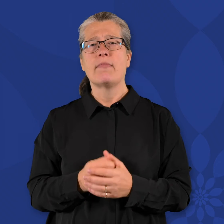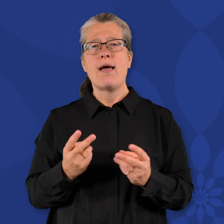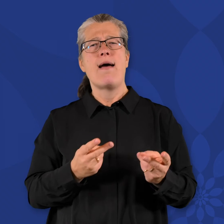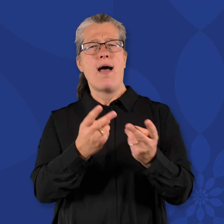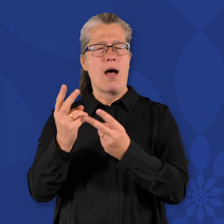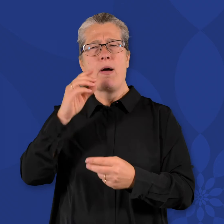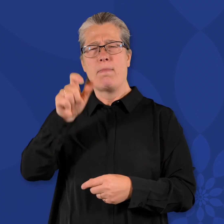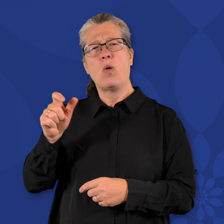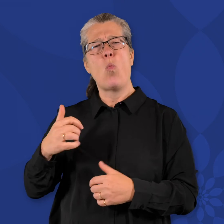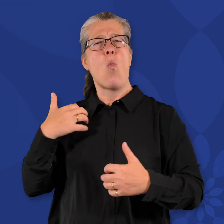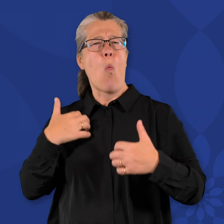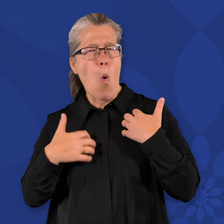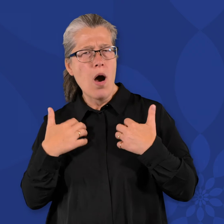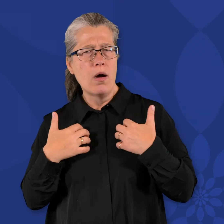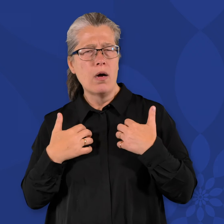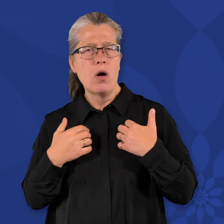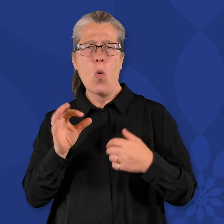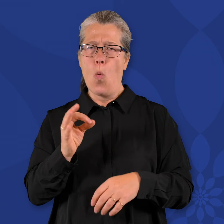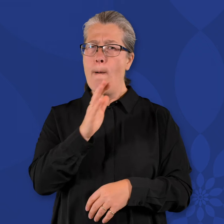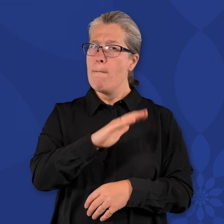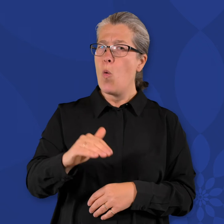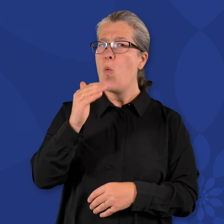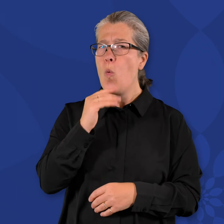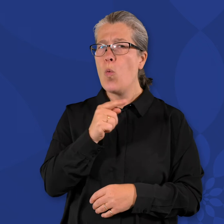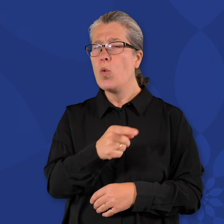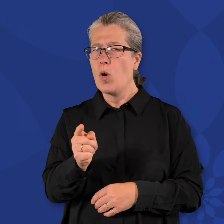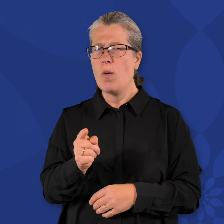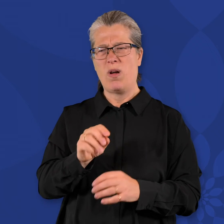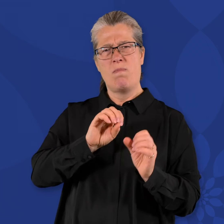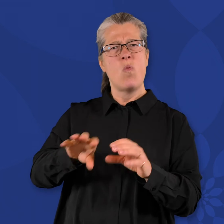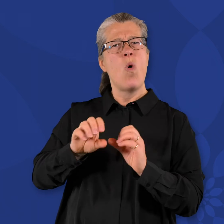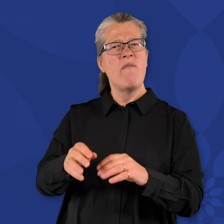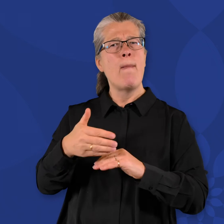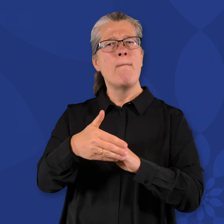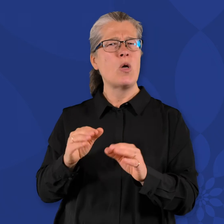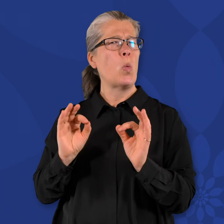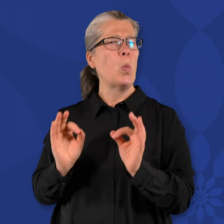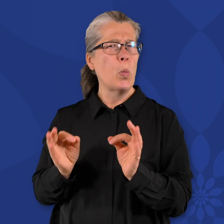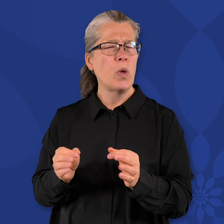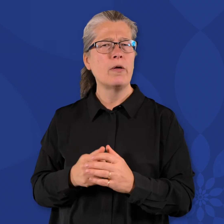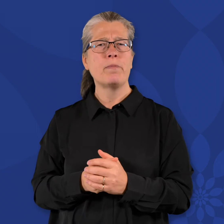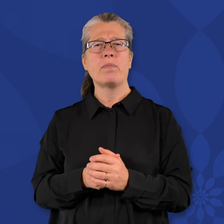Allmänheten oroar sig över begränsningarna som berör barn och ungdomar.